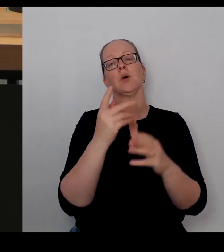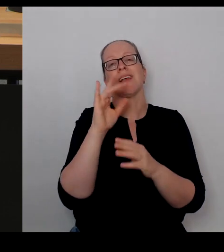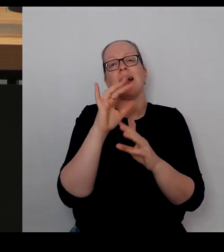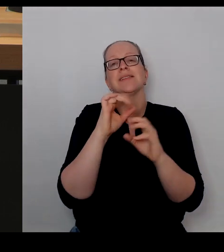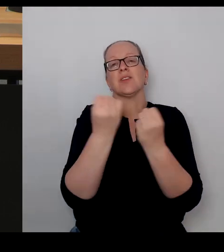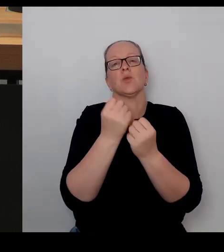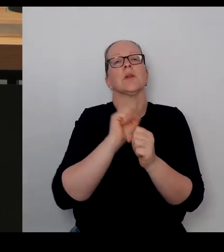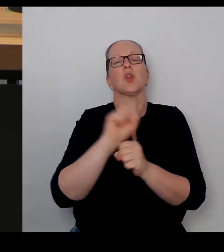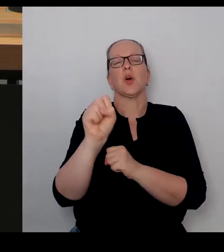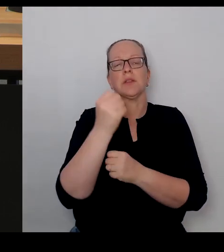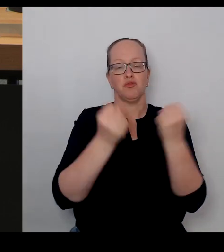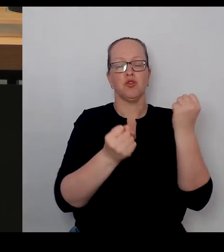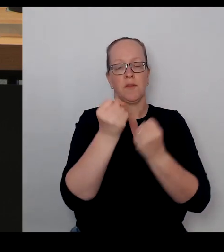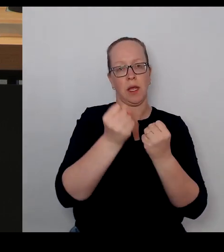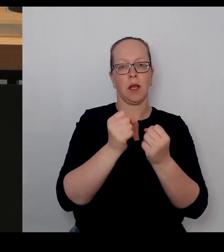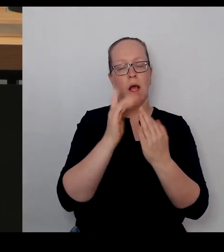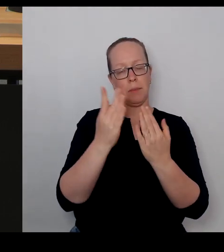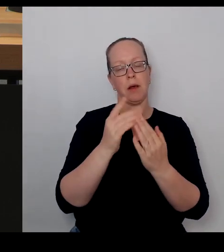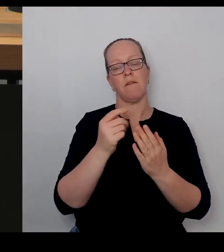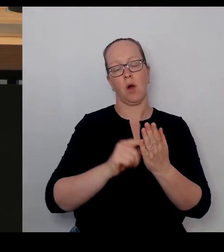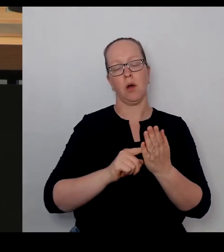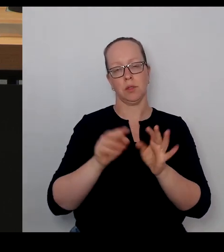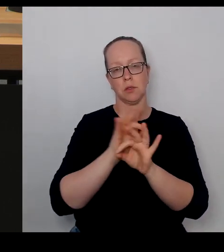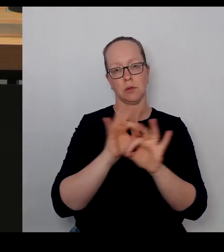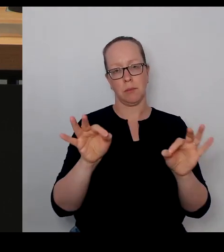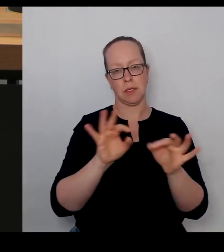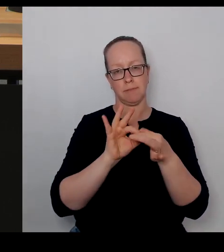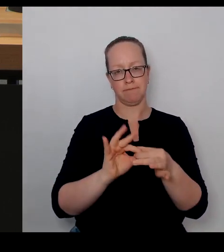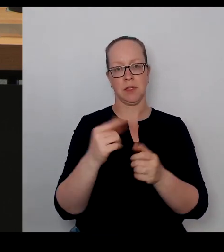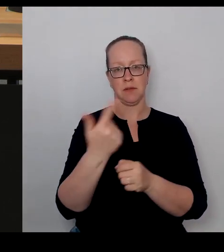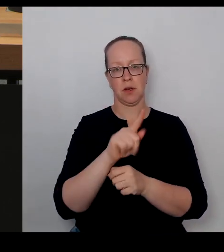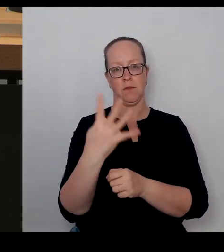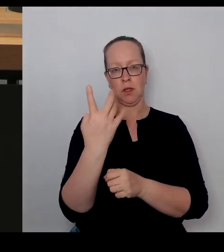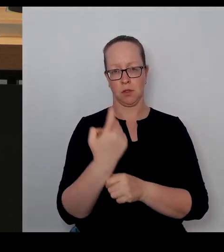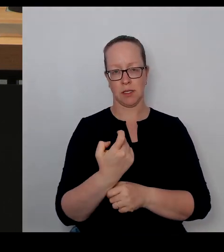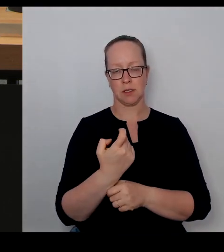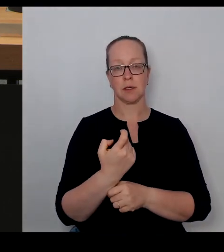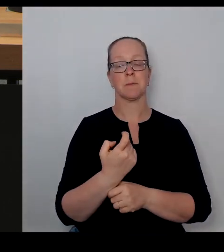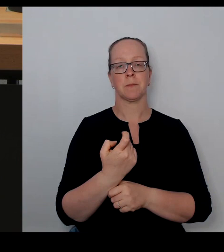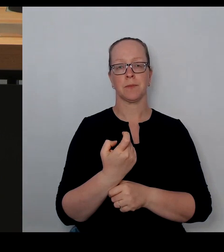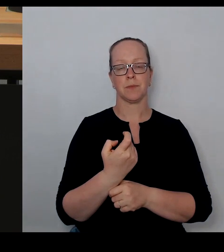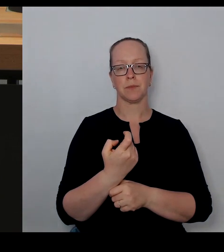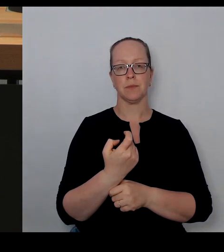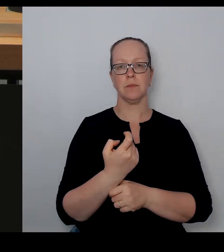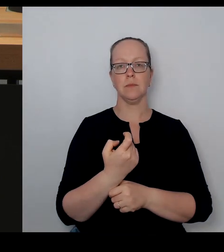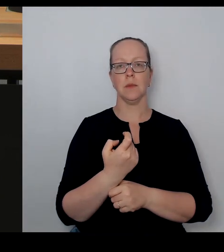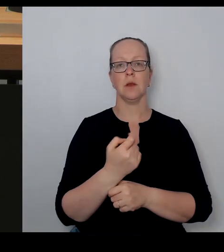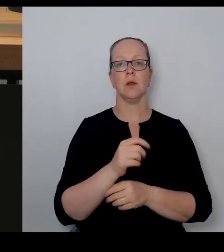Mit der Ausweitung der Übernachtungssteuer kann die Koalition auch bereits 24 die Einnahmesituation leicht verbessern.